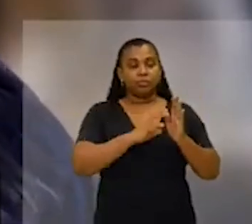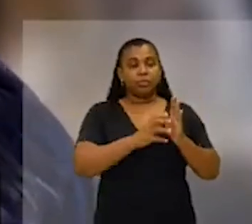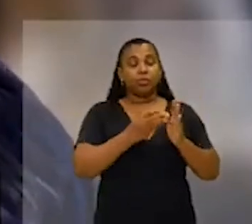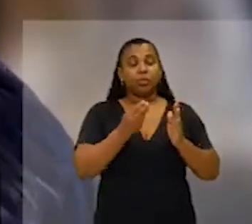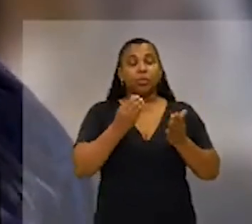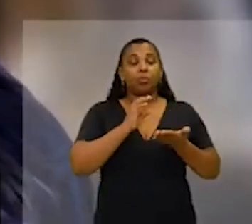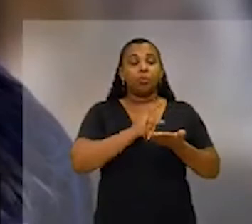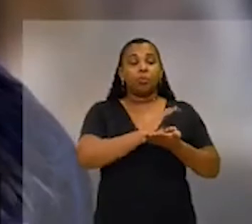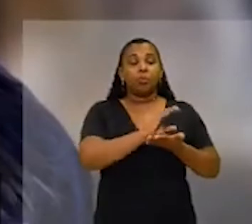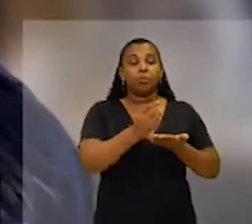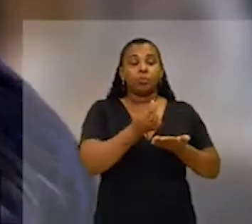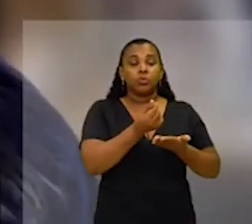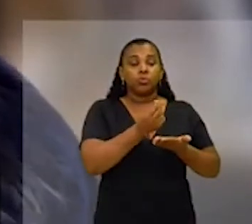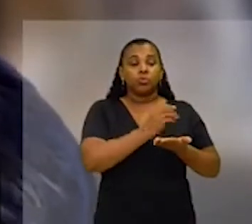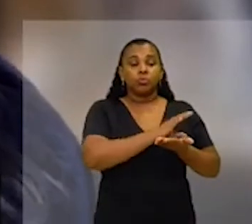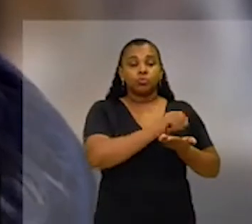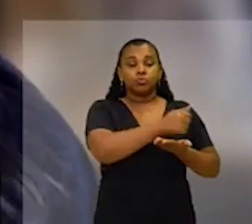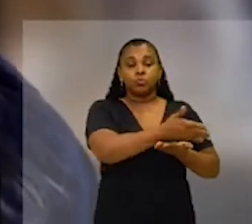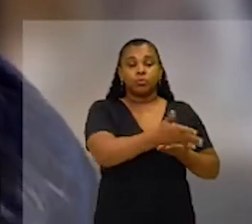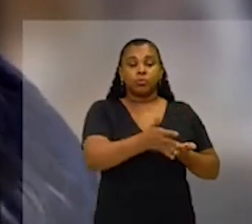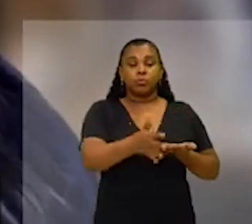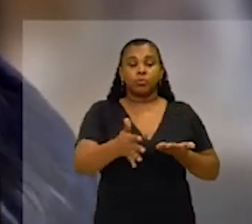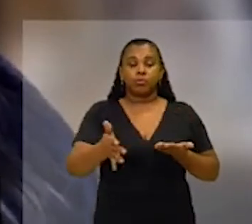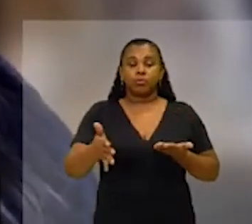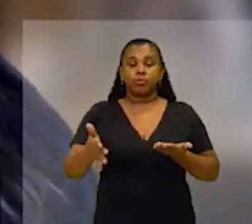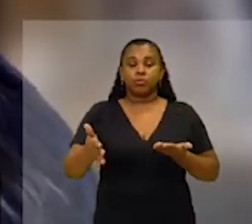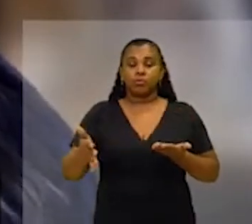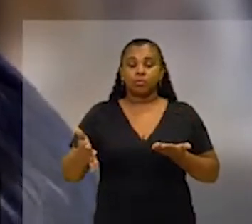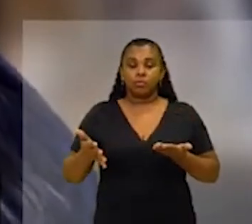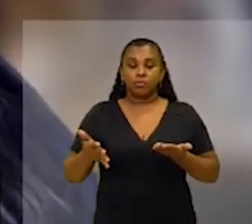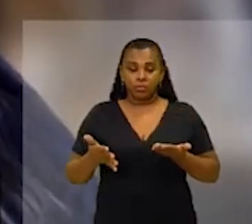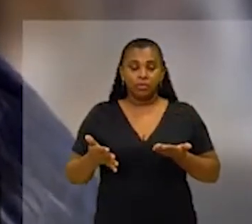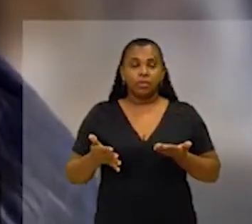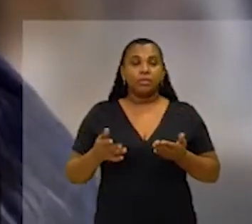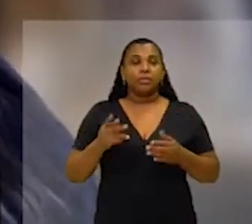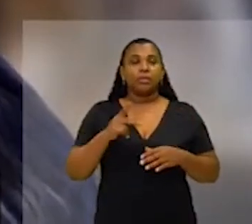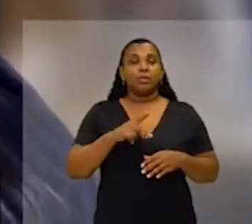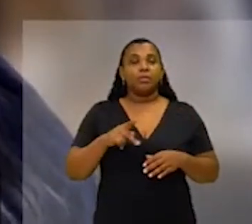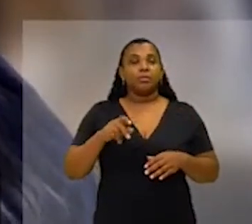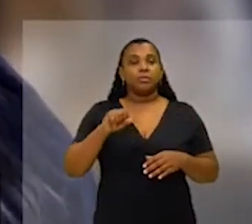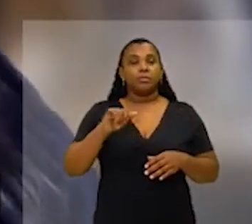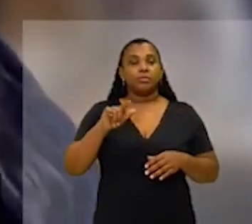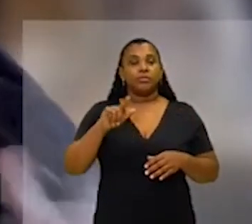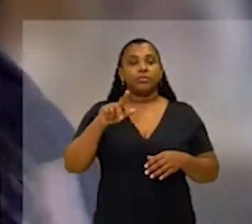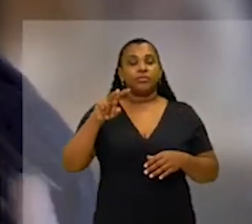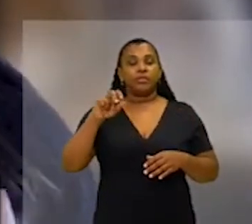distribuídos igual a professora Silvana trouxe essa complexidade dos Fundos partidários dos